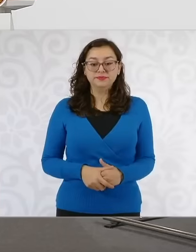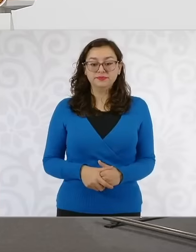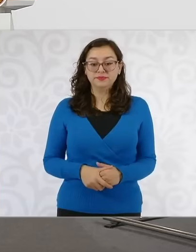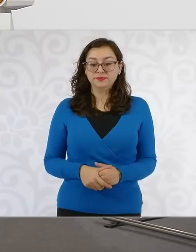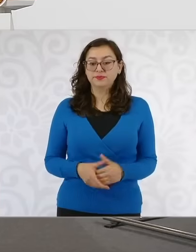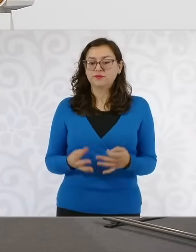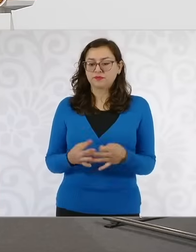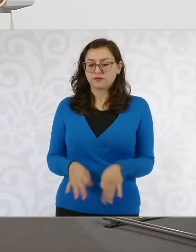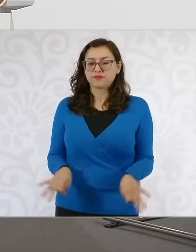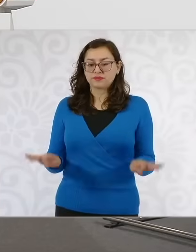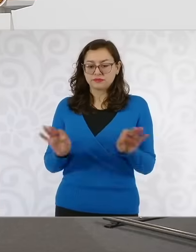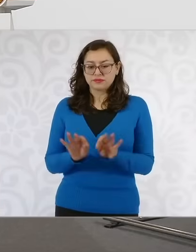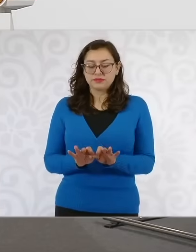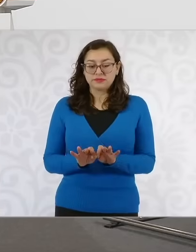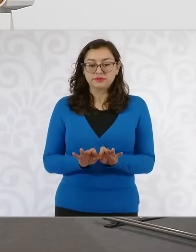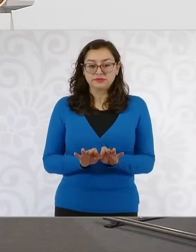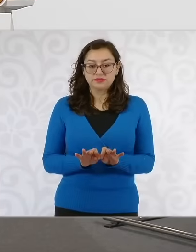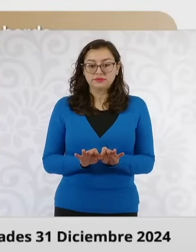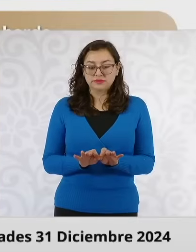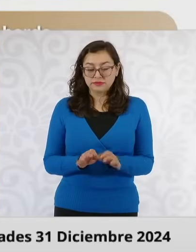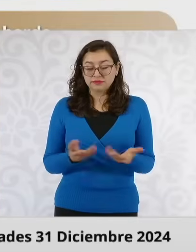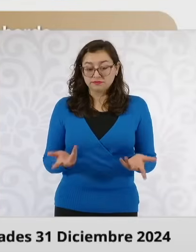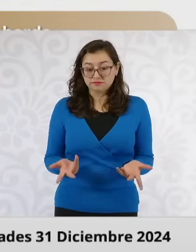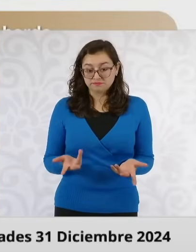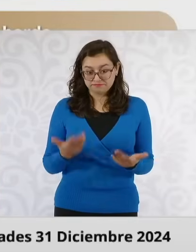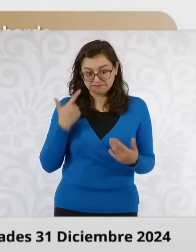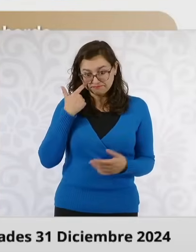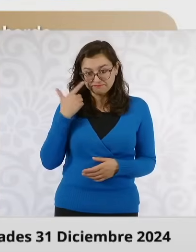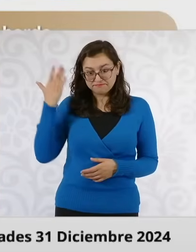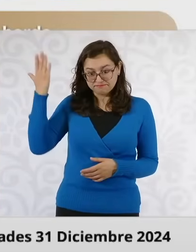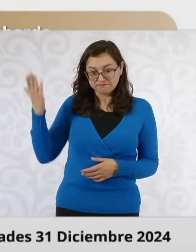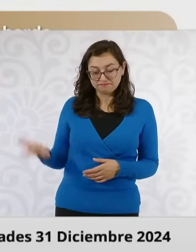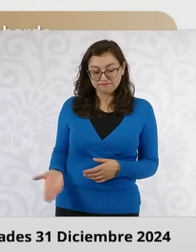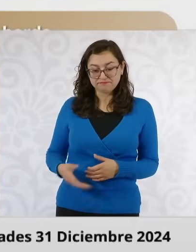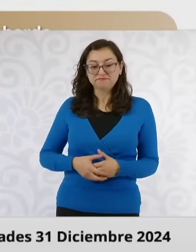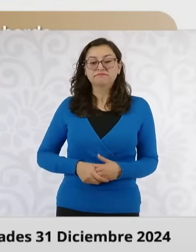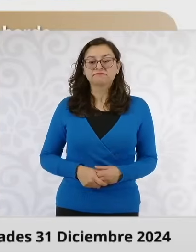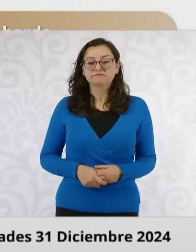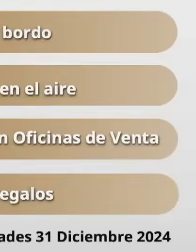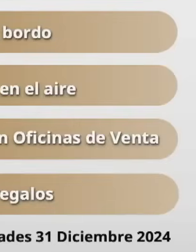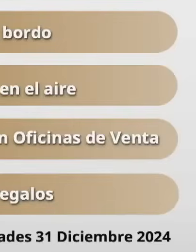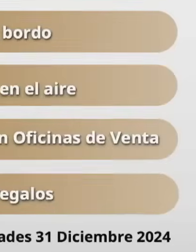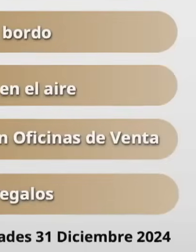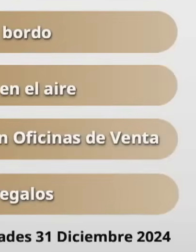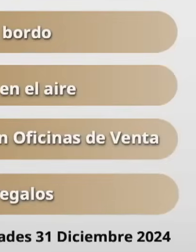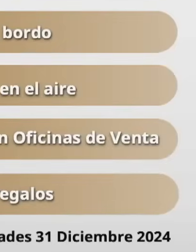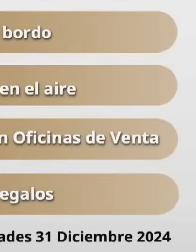importante mexicana hoy Está celebrando su primer año de reinicio de operaciones